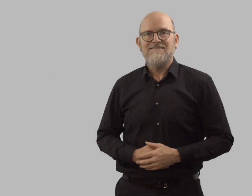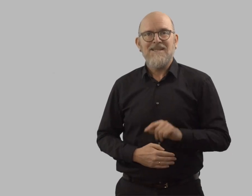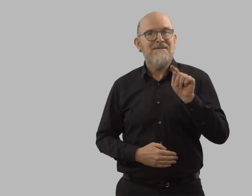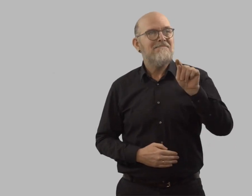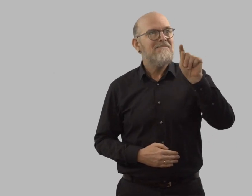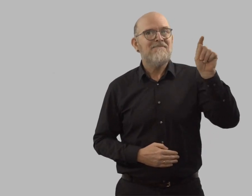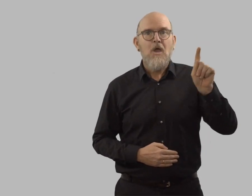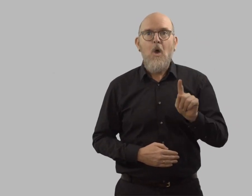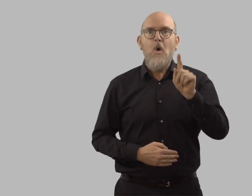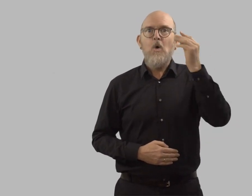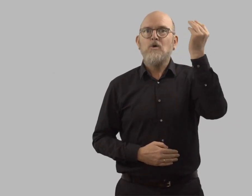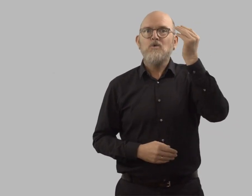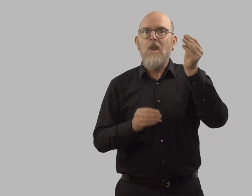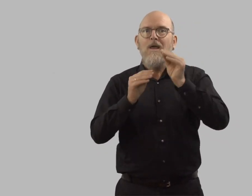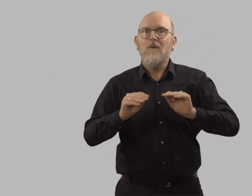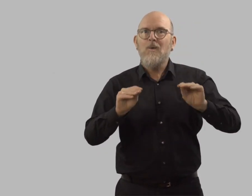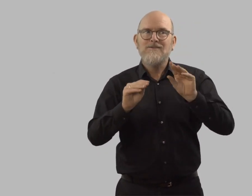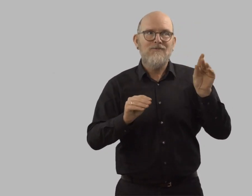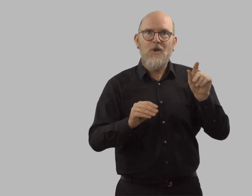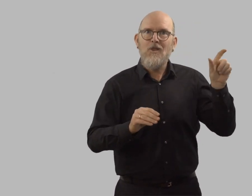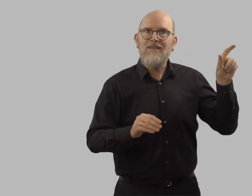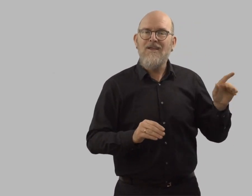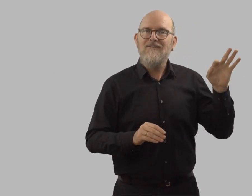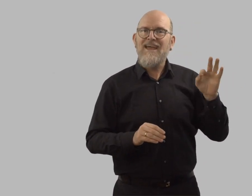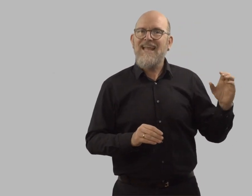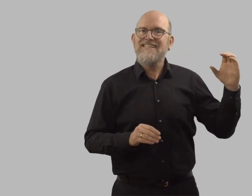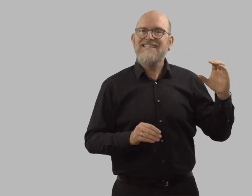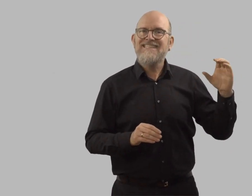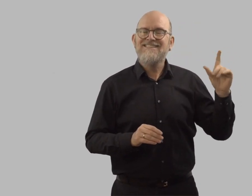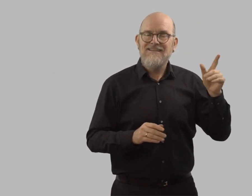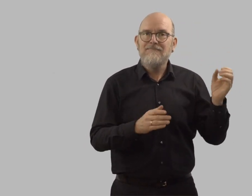Oft kam das in der Kunstgeschichte nicht vor,